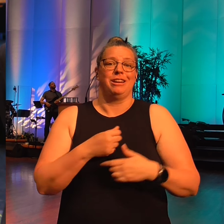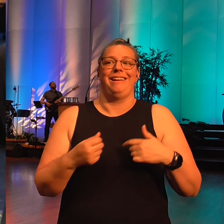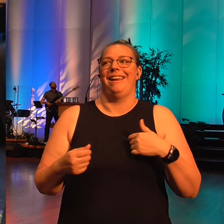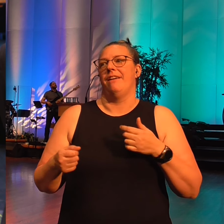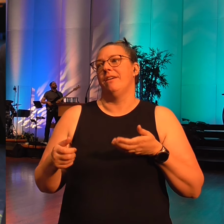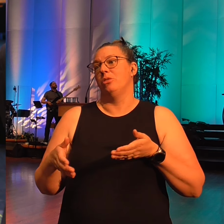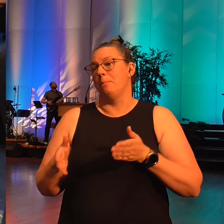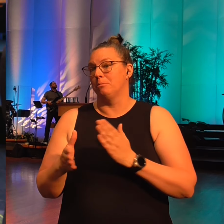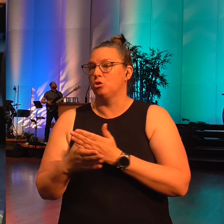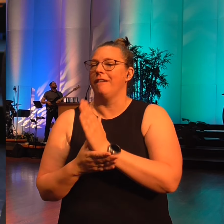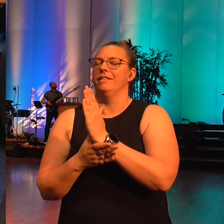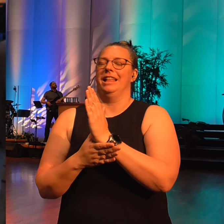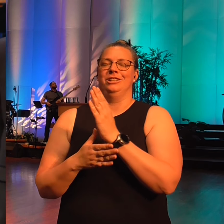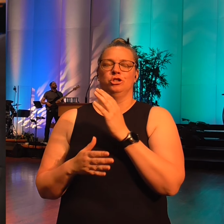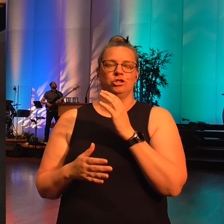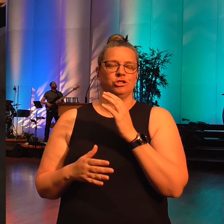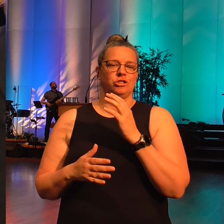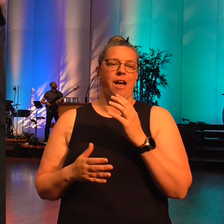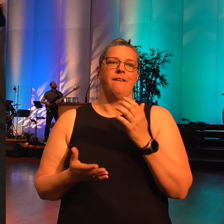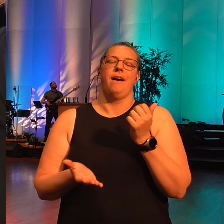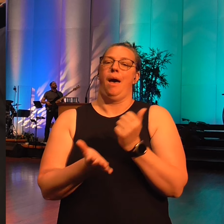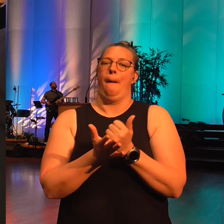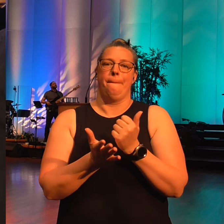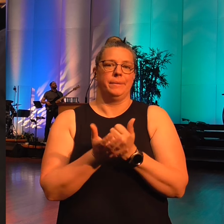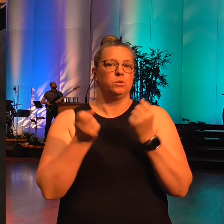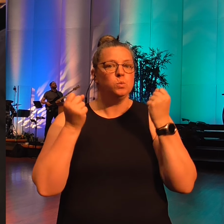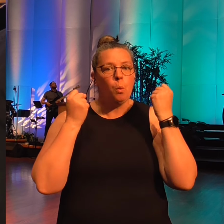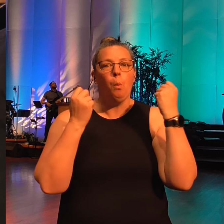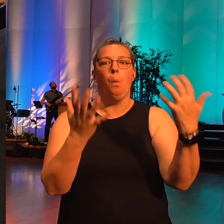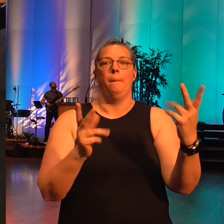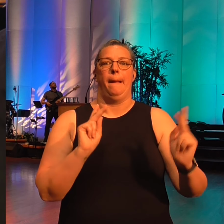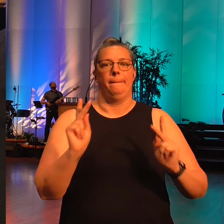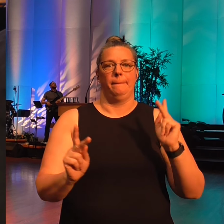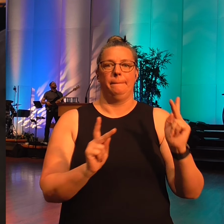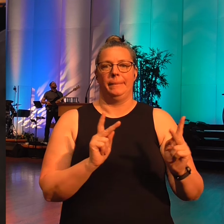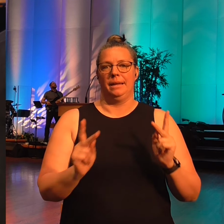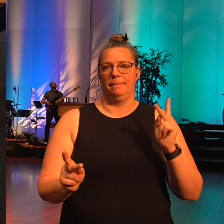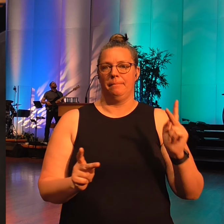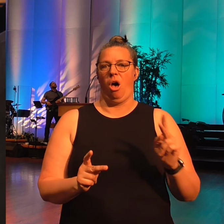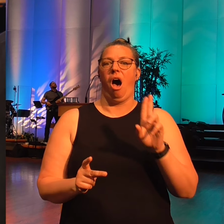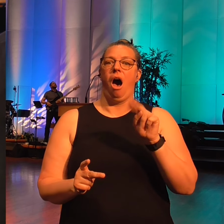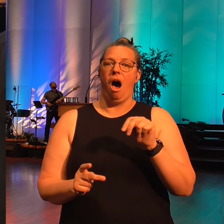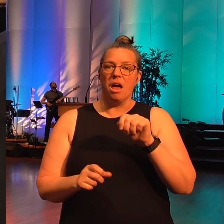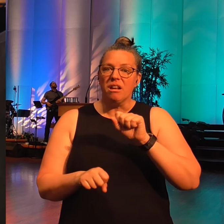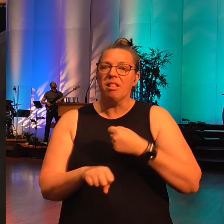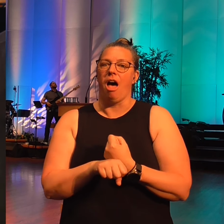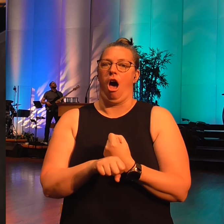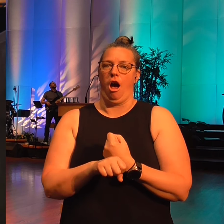el privilegio de ayudar a miles de personas a desbloquear su genio interior Y he estado